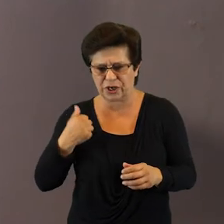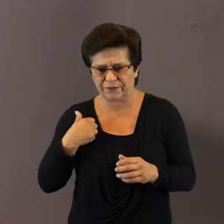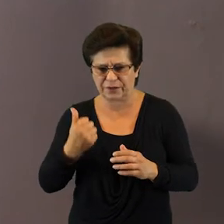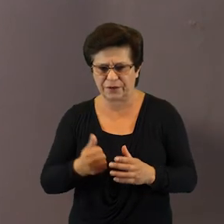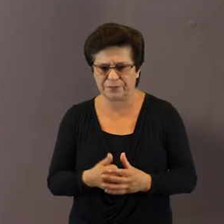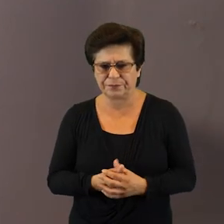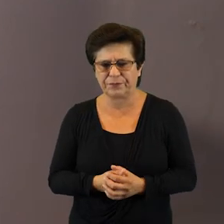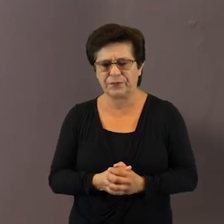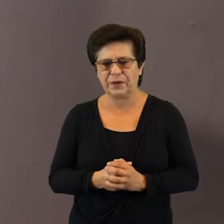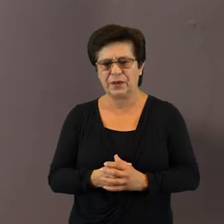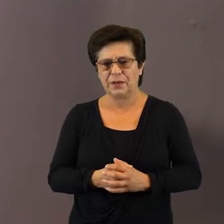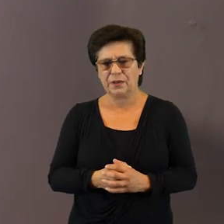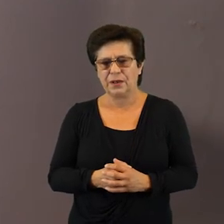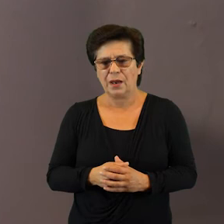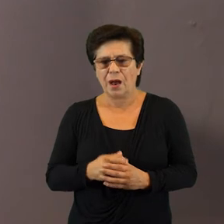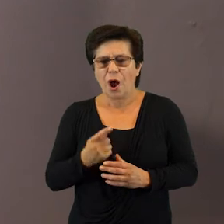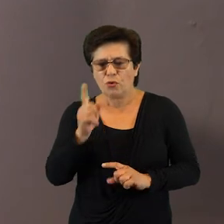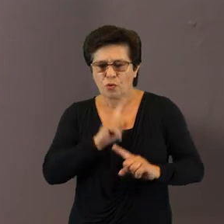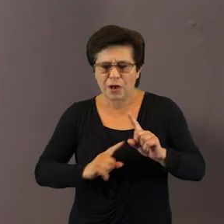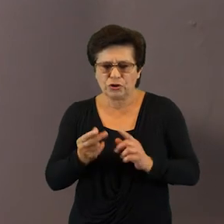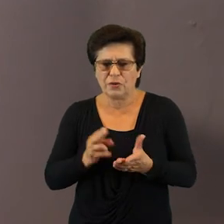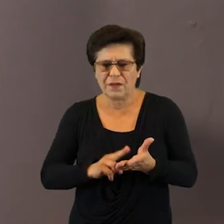tłumaczona jest na języki angielski, bośniacki, bułgarski,